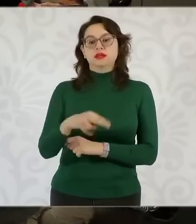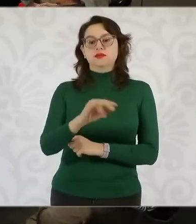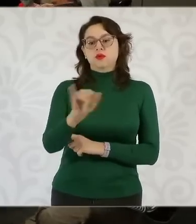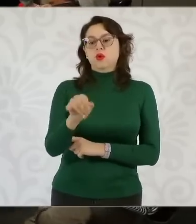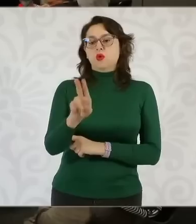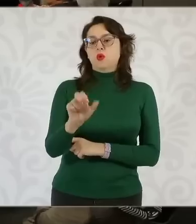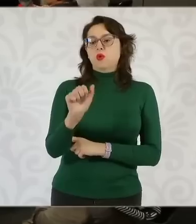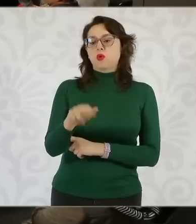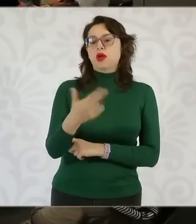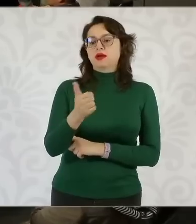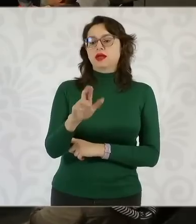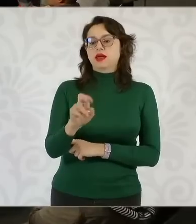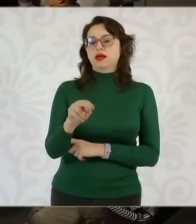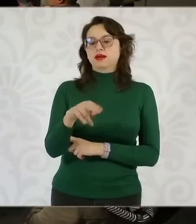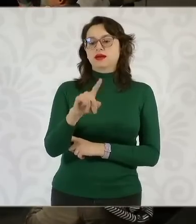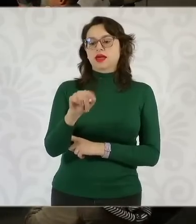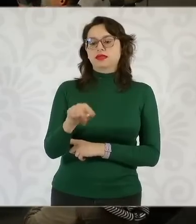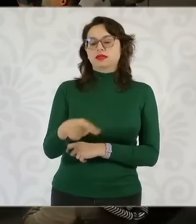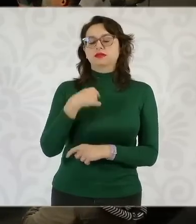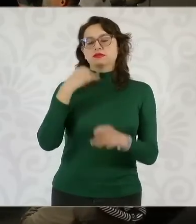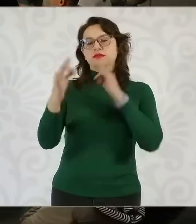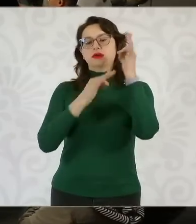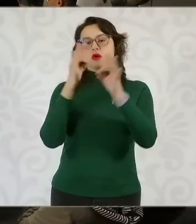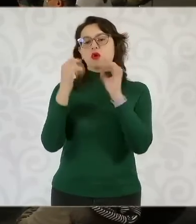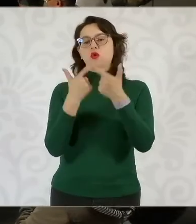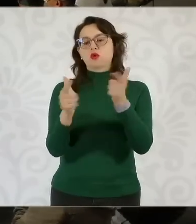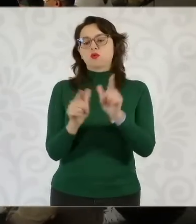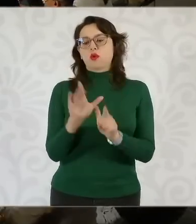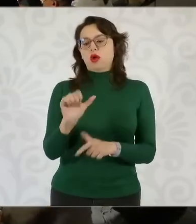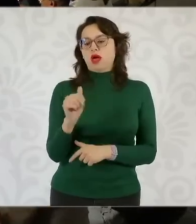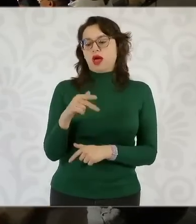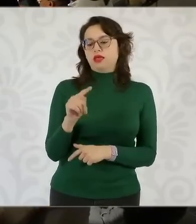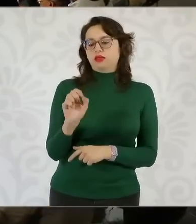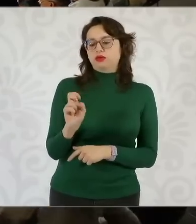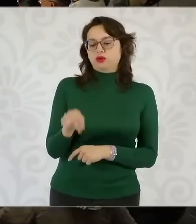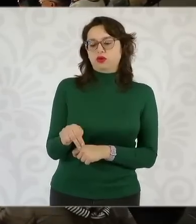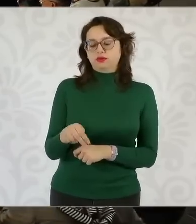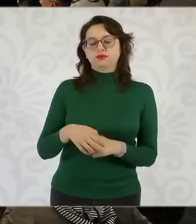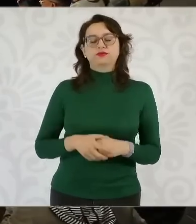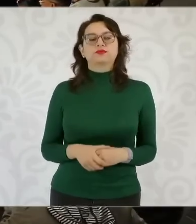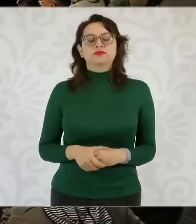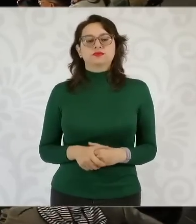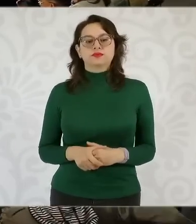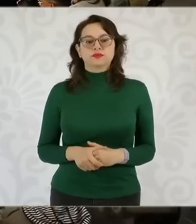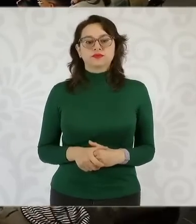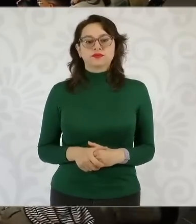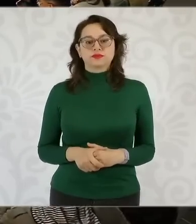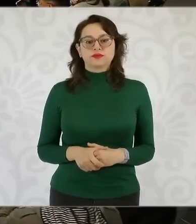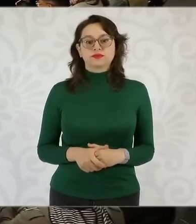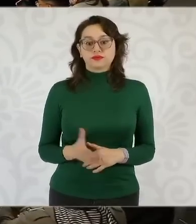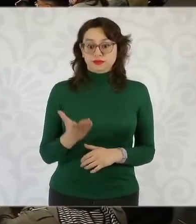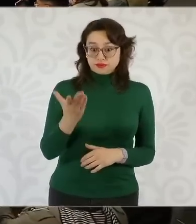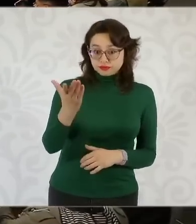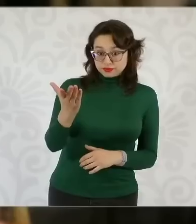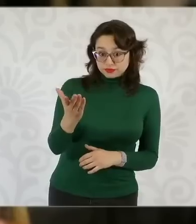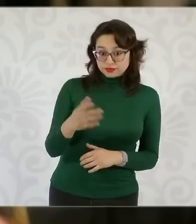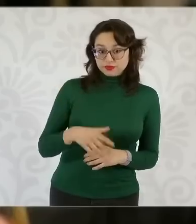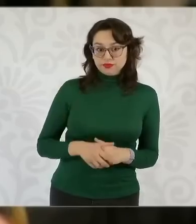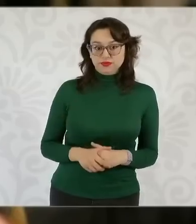hoy y Quintana Roy de grupo cantón preguntarle precisamente a los de Por qué estarle apostando